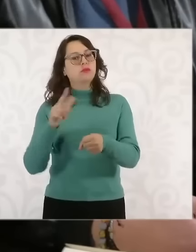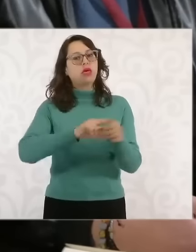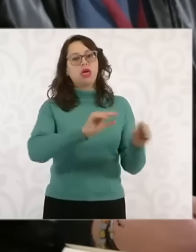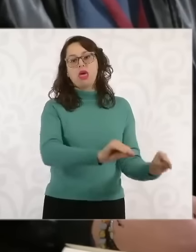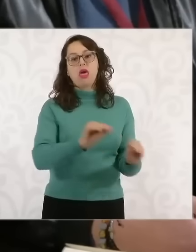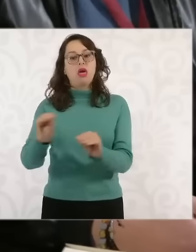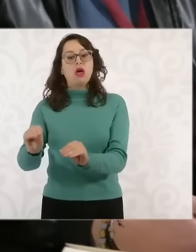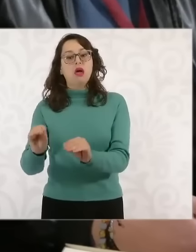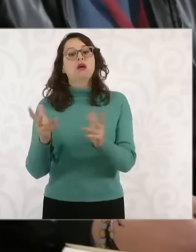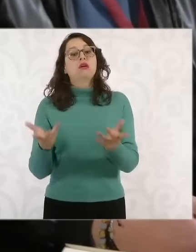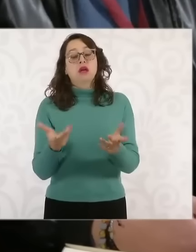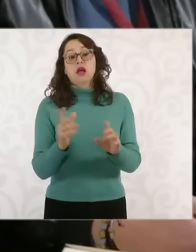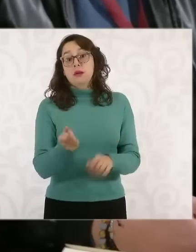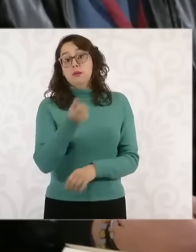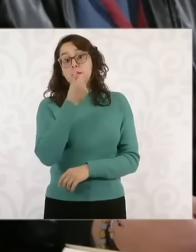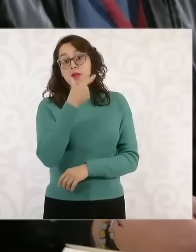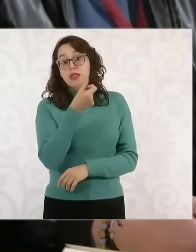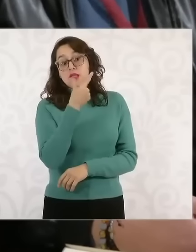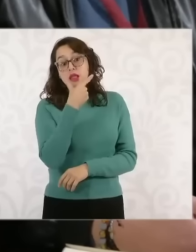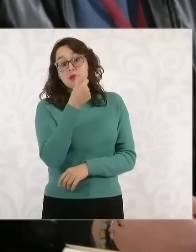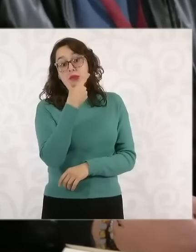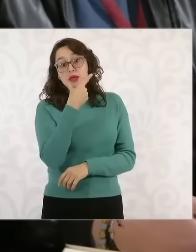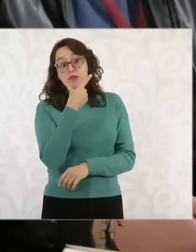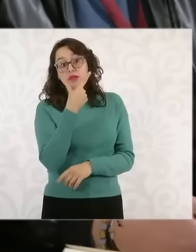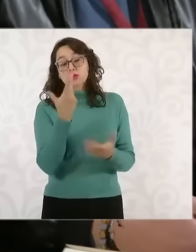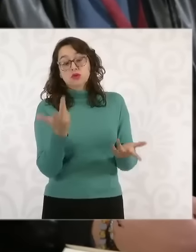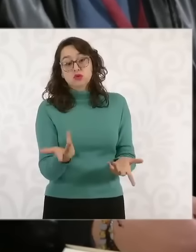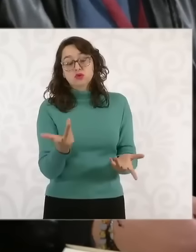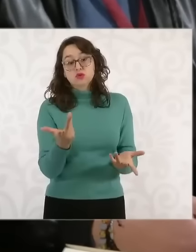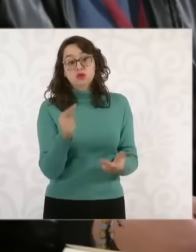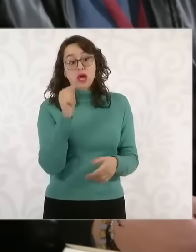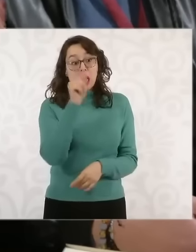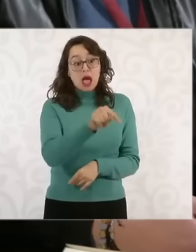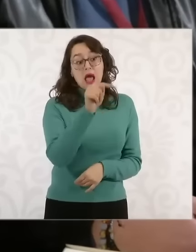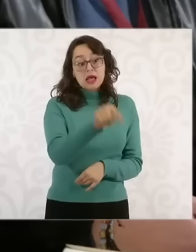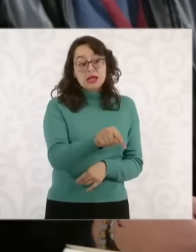los medicamentos se van a seguir surtiendo a donde acudió de urgencia, tendrá que regresar